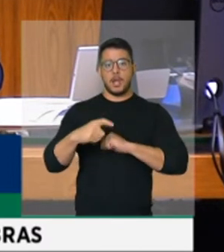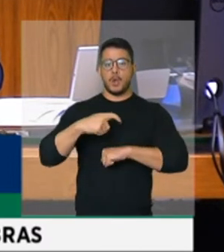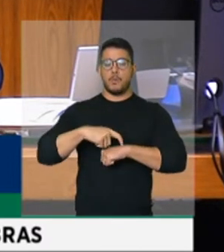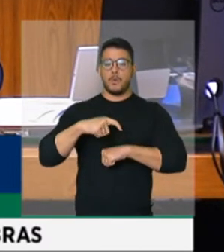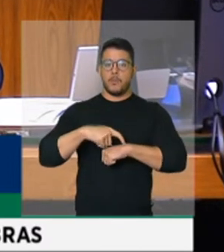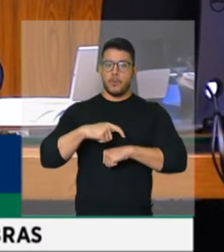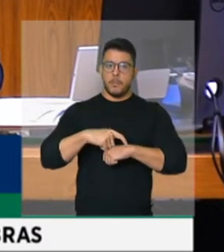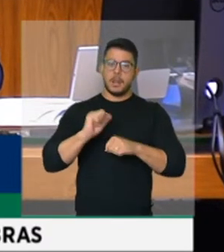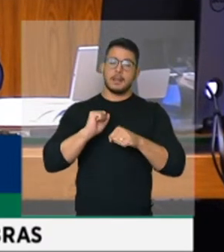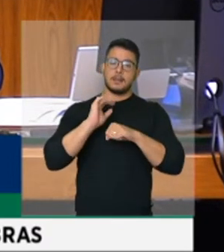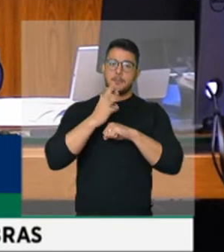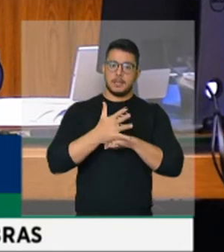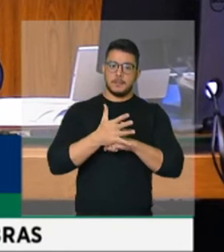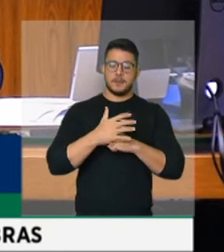PANDEMIA DO COVID-19, ESTE ATO APLICA DURANTE A VIGÊNCIA DA